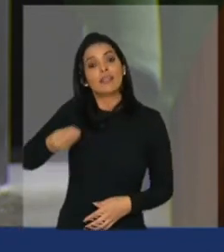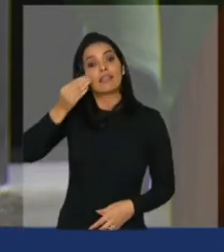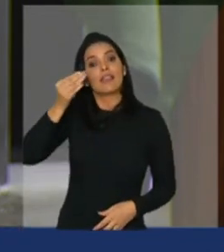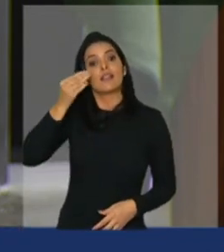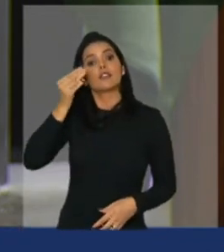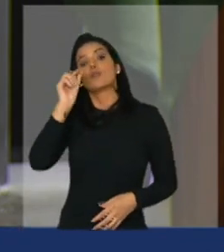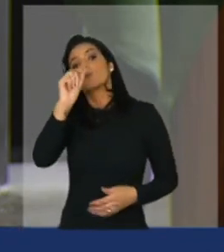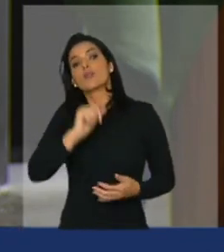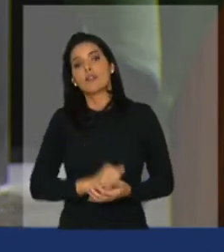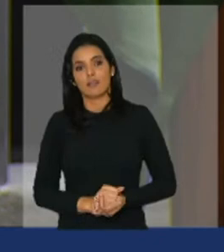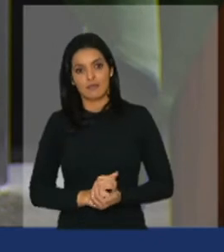PRINCIPAIS PROBLEMAS, QUERIA ESTAR RECEBENDO TELEFONEMAS DA